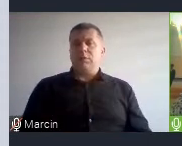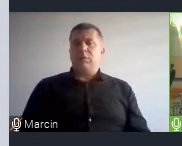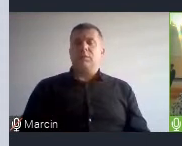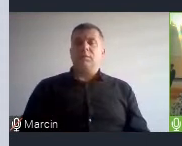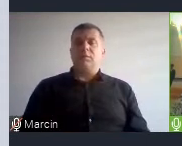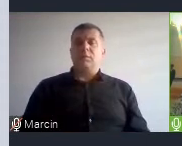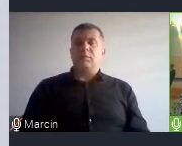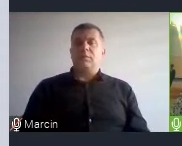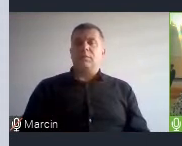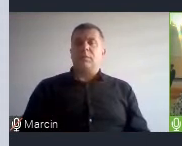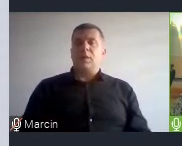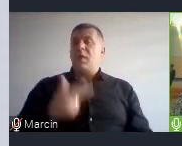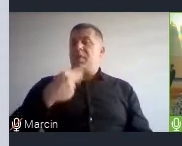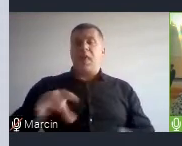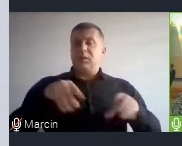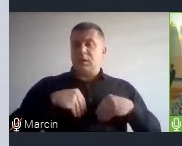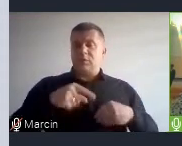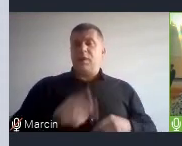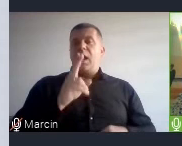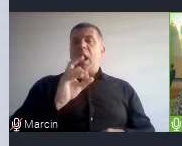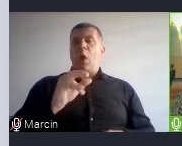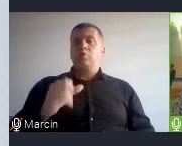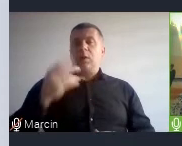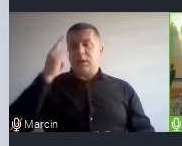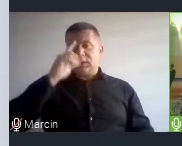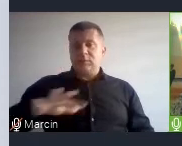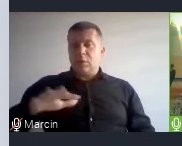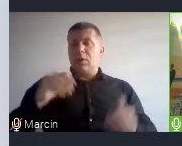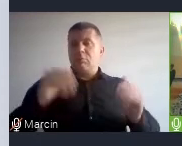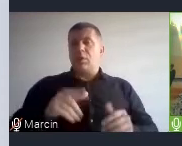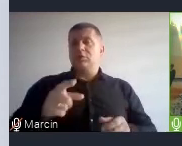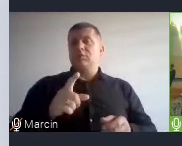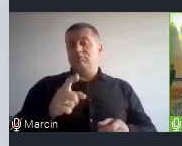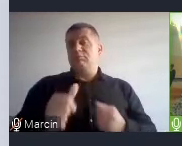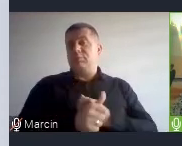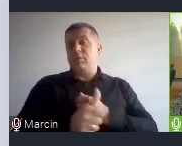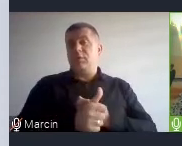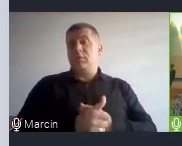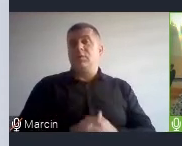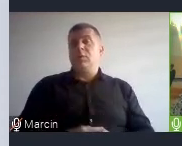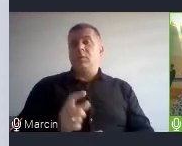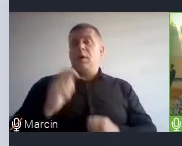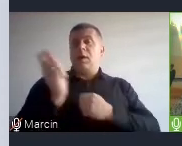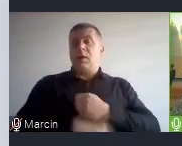I teraz niezastosowanie tej klauzuli społecznej może się wiązać z korektą finansową.